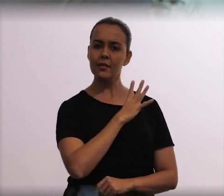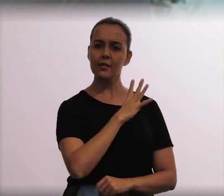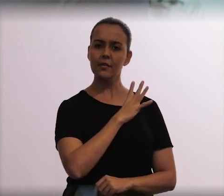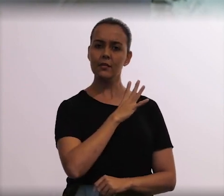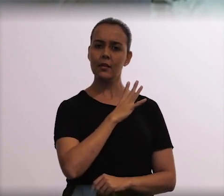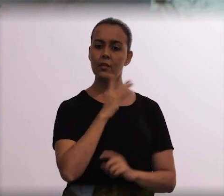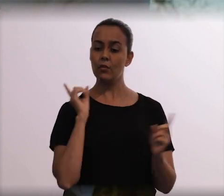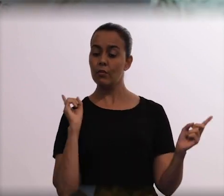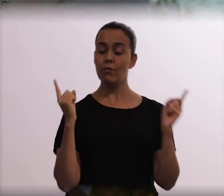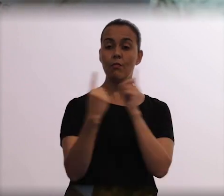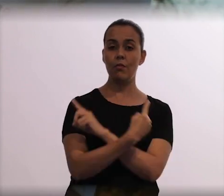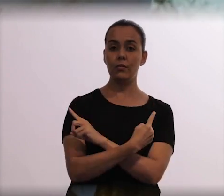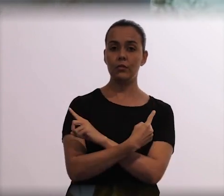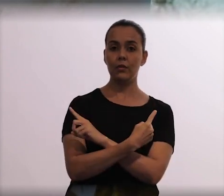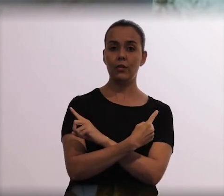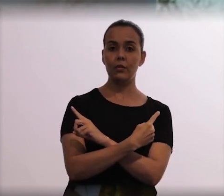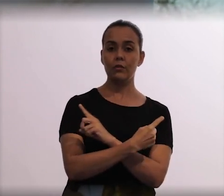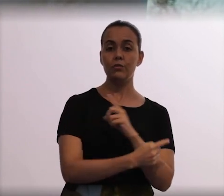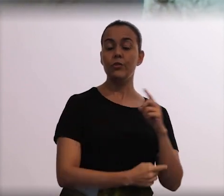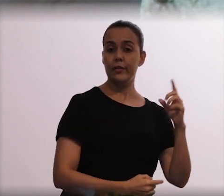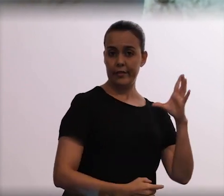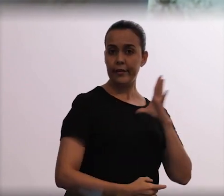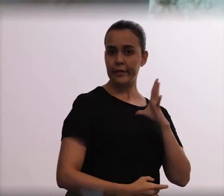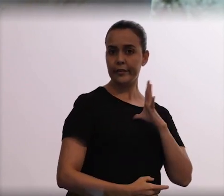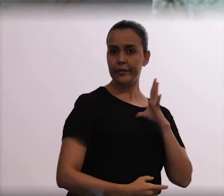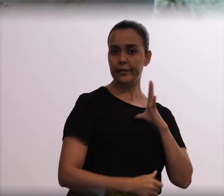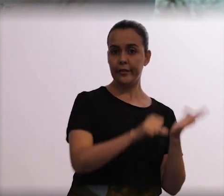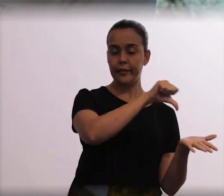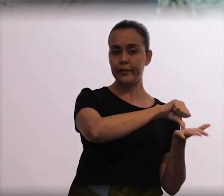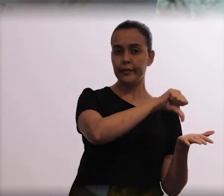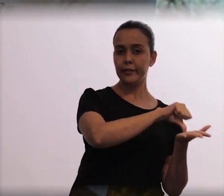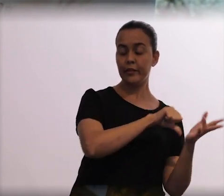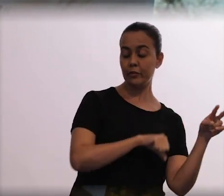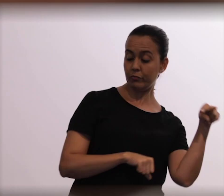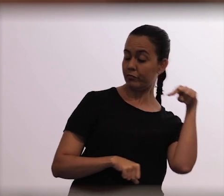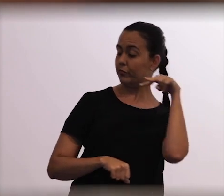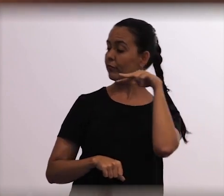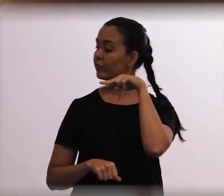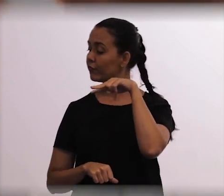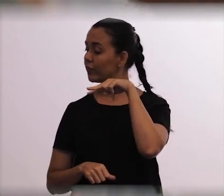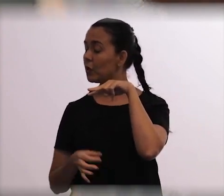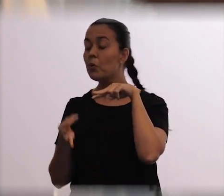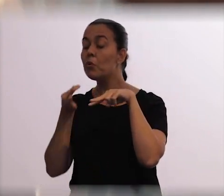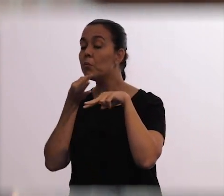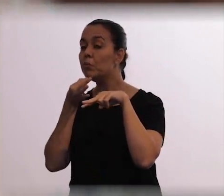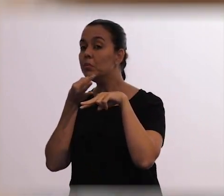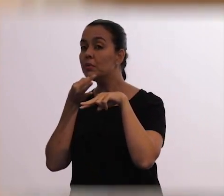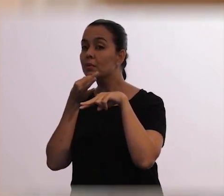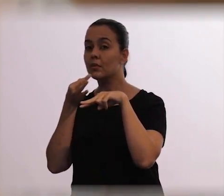O contrário sempre aconteceu, a gente quer propor uma coisa nova. É olhar daqui e explicar lá.